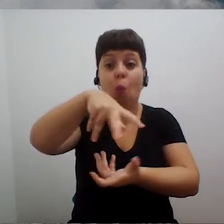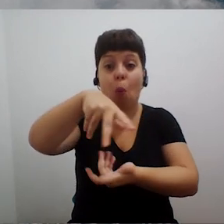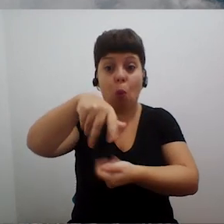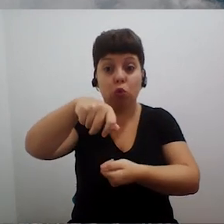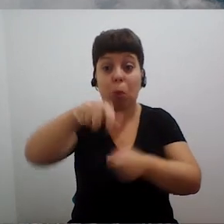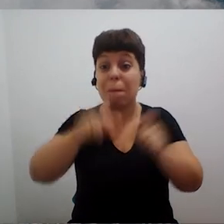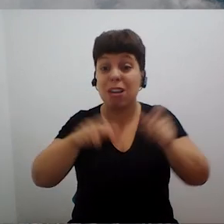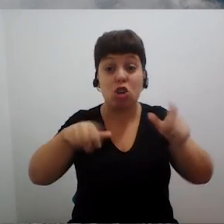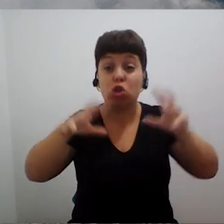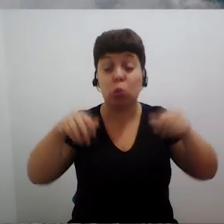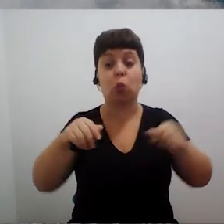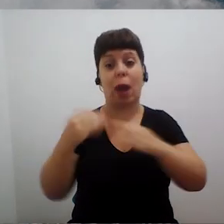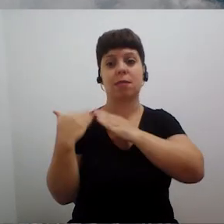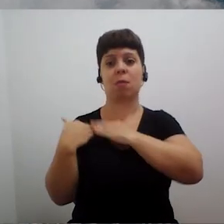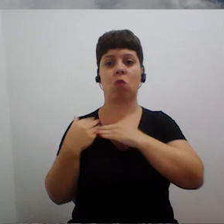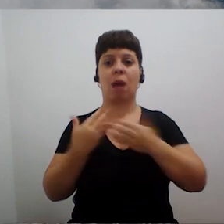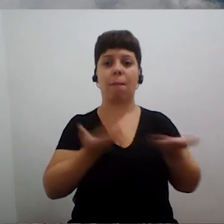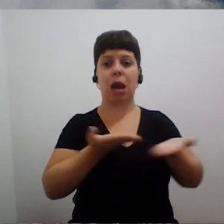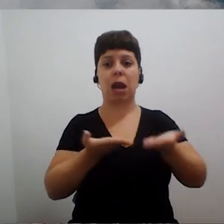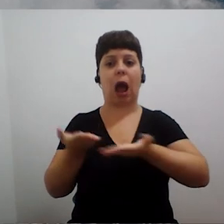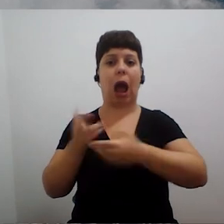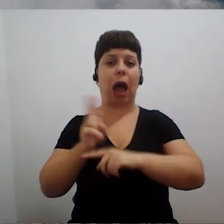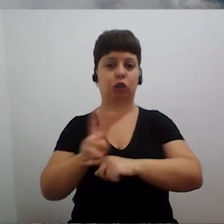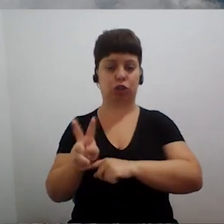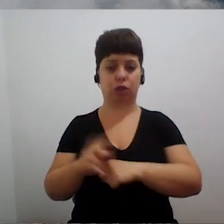Depois, claro, há uma compreensão do movimento ecumênico,